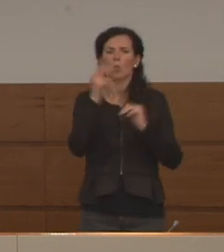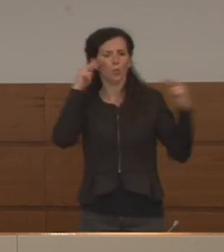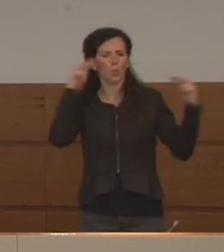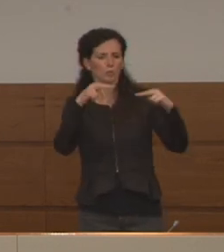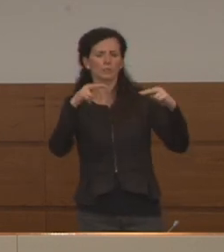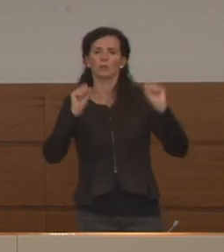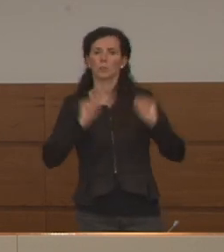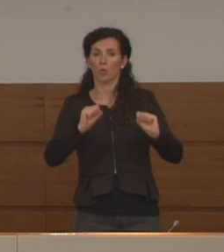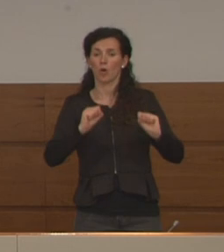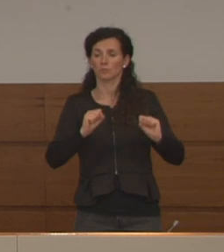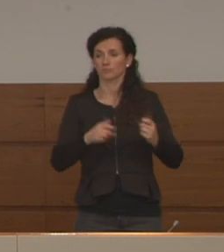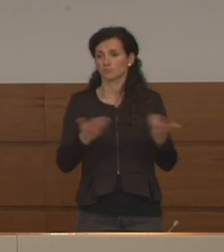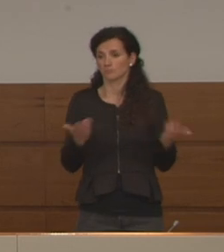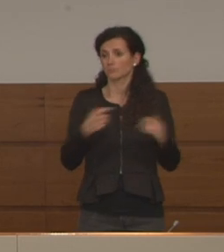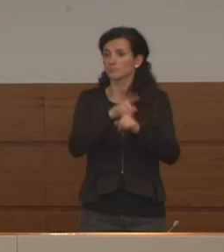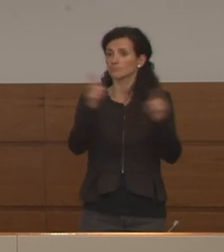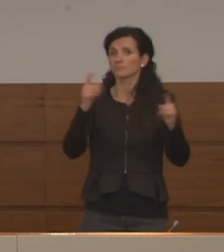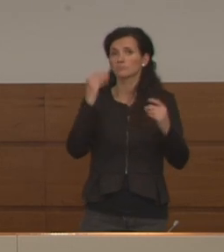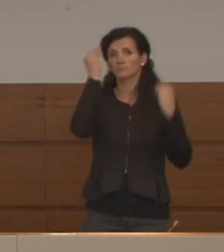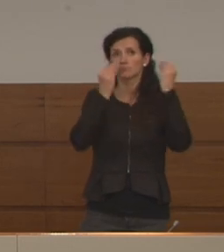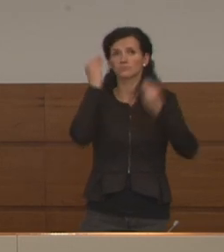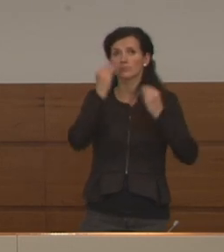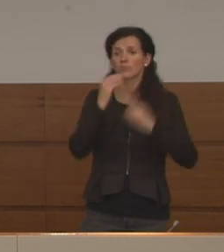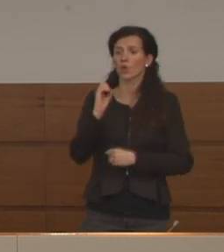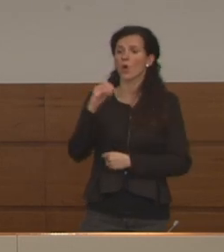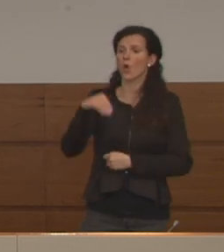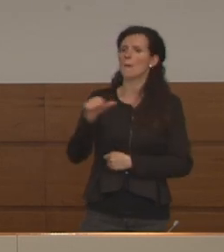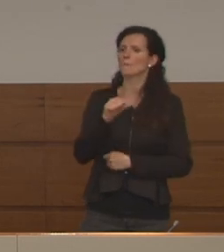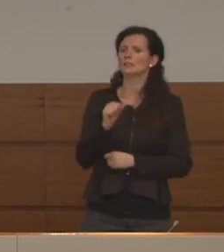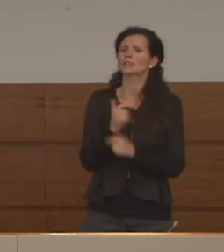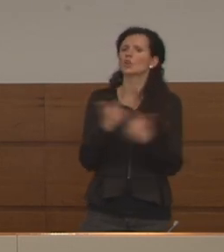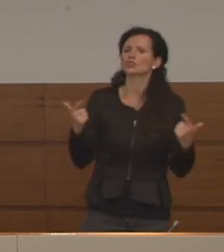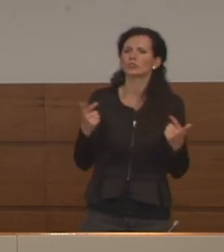Fatevi una domanda: se non ci fosse l'OMS che cosa sarebbe successo?